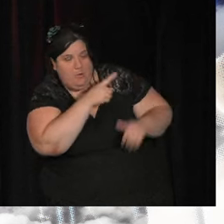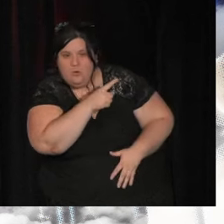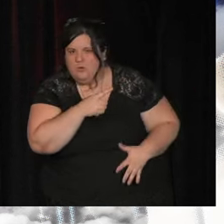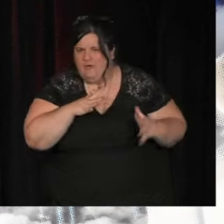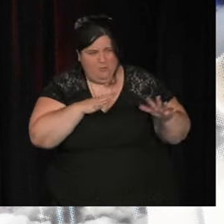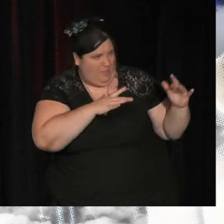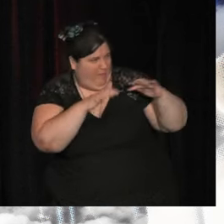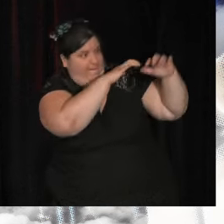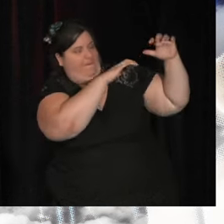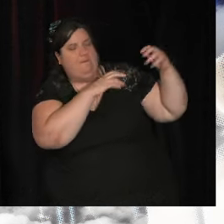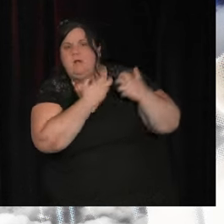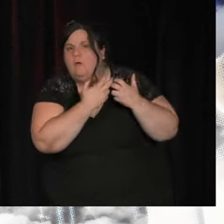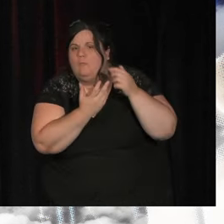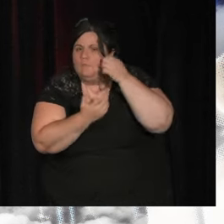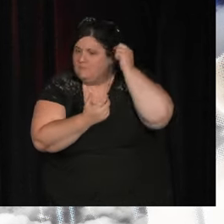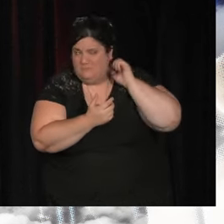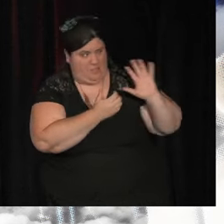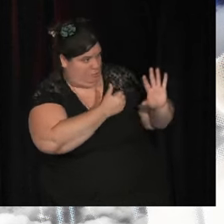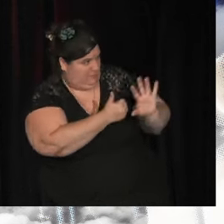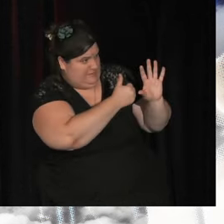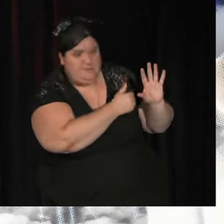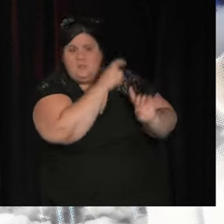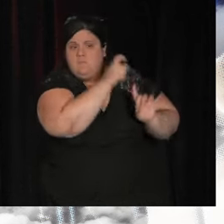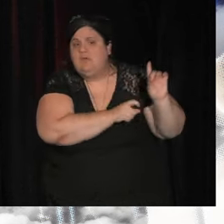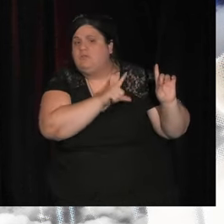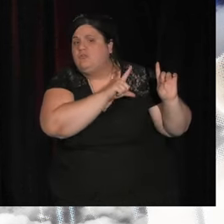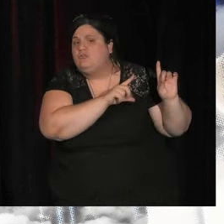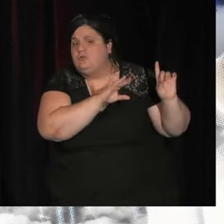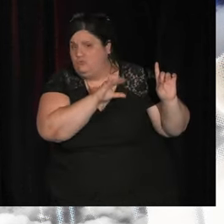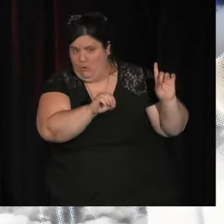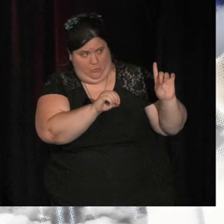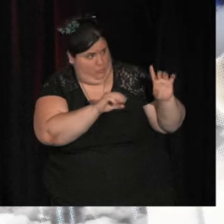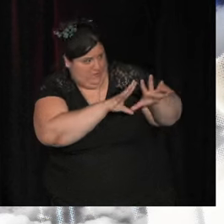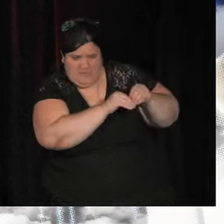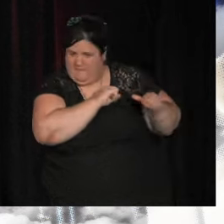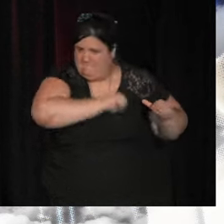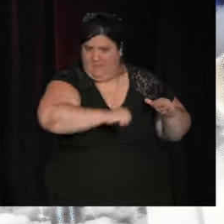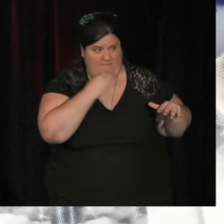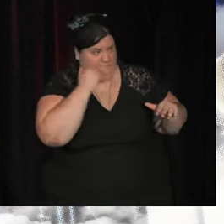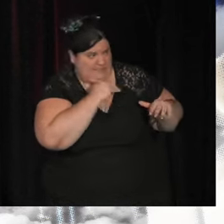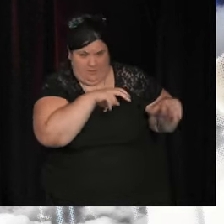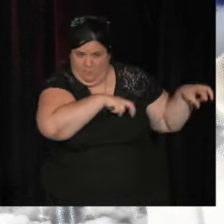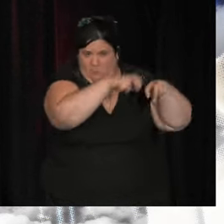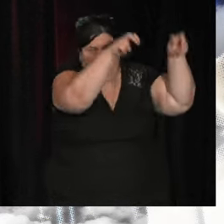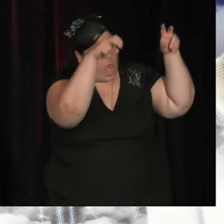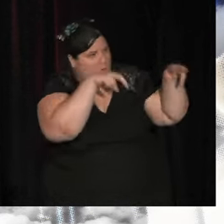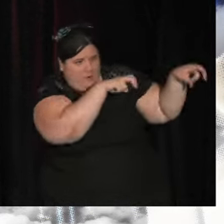les vois à un moment, ils se disent tous les six, avec un Lúcio qui va donc rendre toute l'équipe beaucoup plus rapide, ils passent par des escaliers, ils font le tour de la map parce